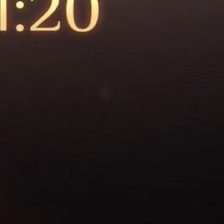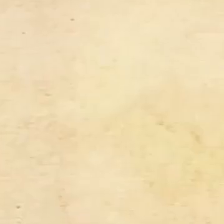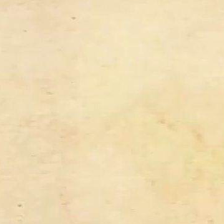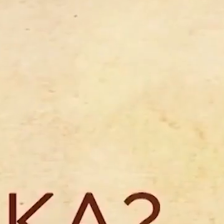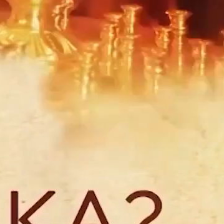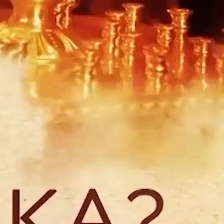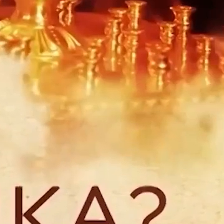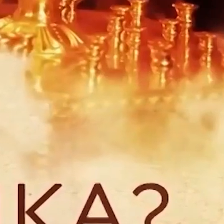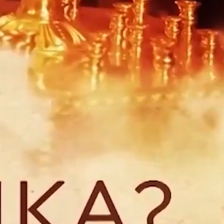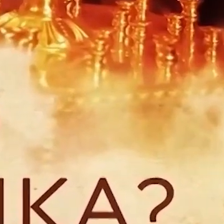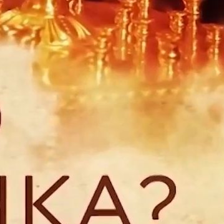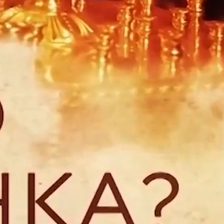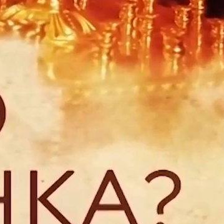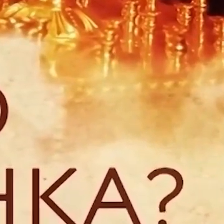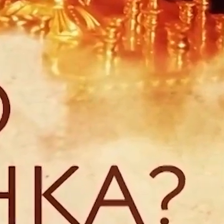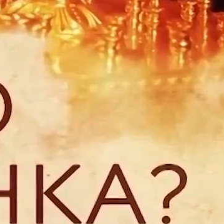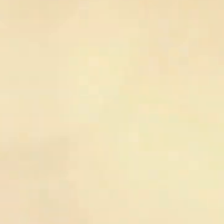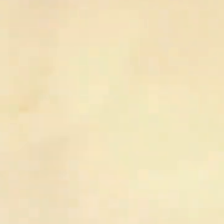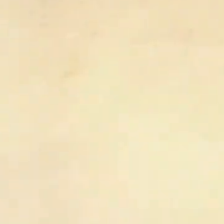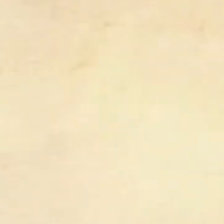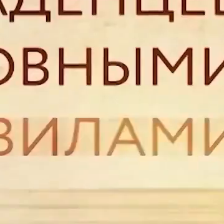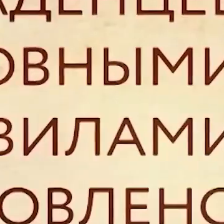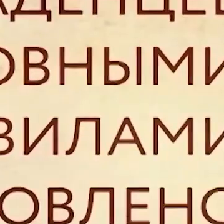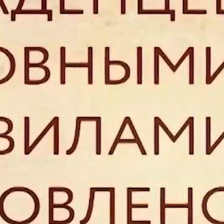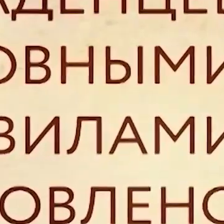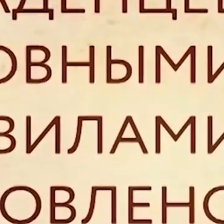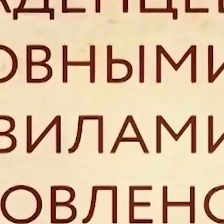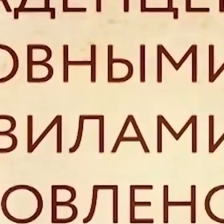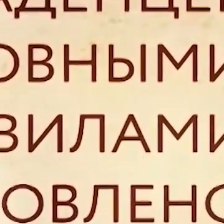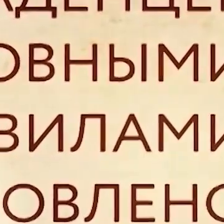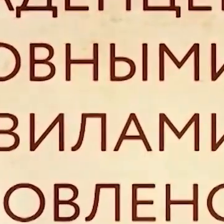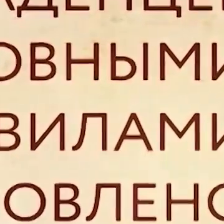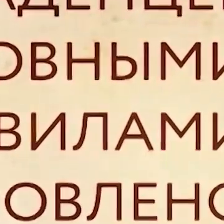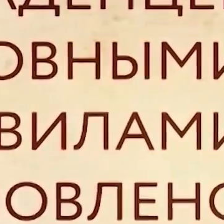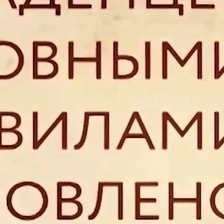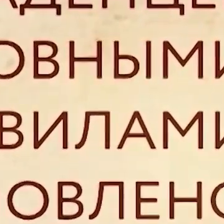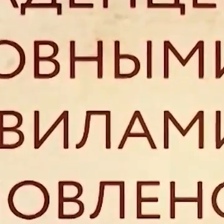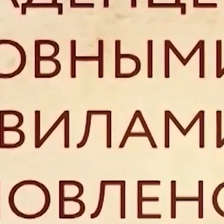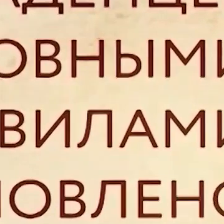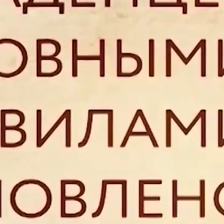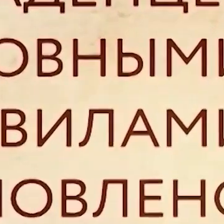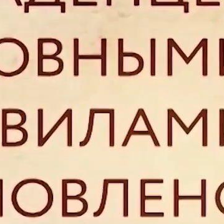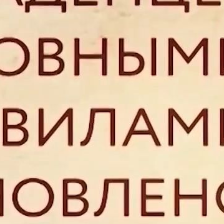когда надо крестить ребенка определенного времени для совершения таинства крещения младенцев